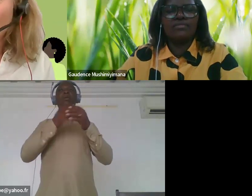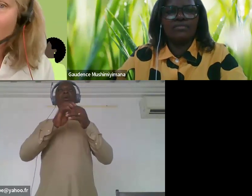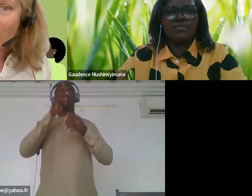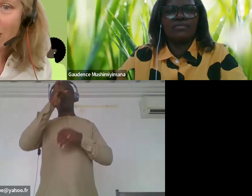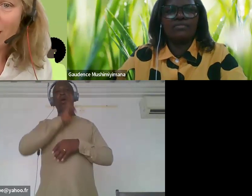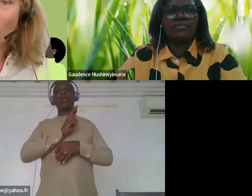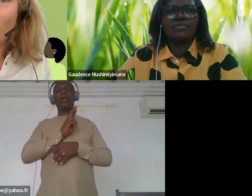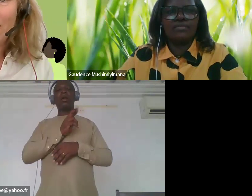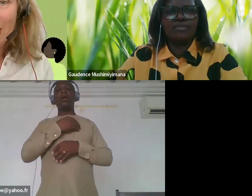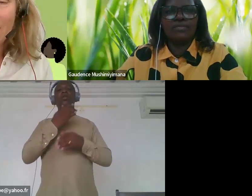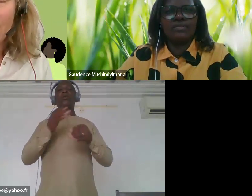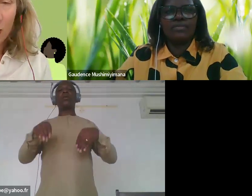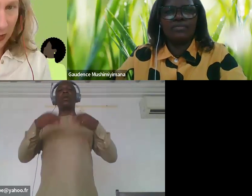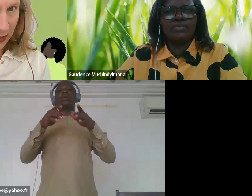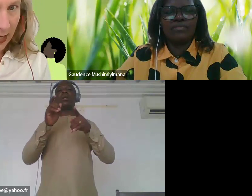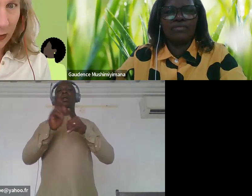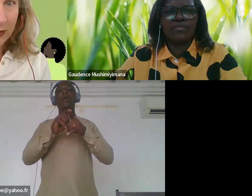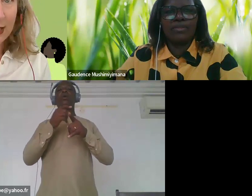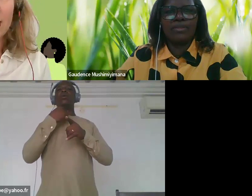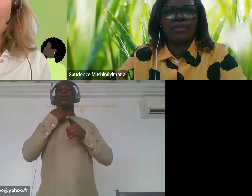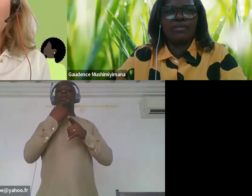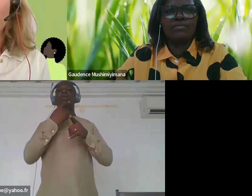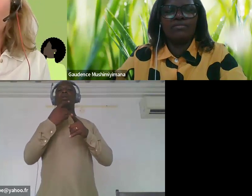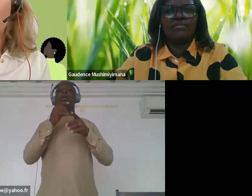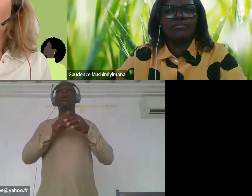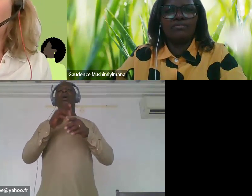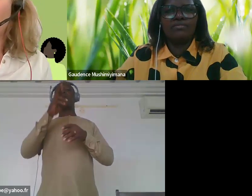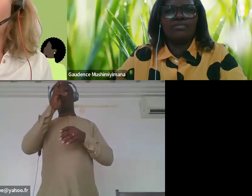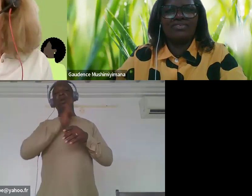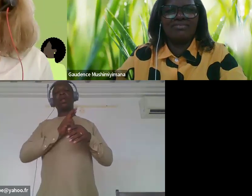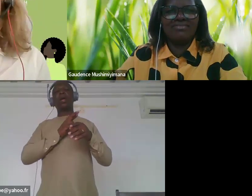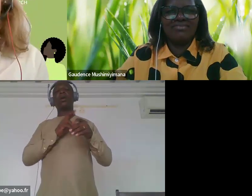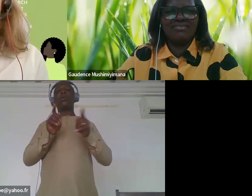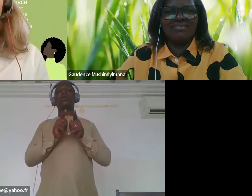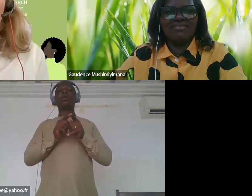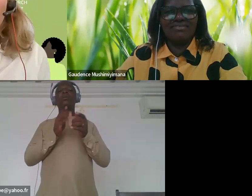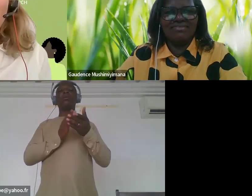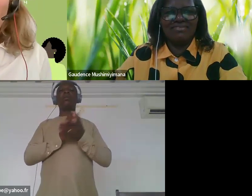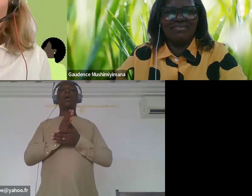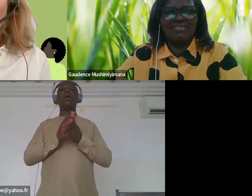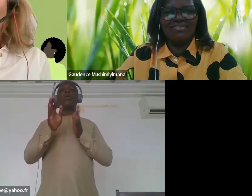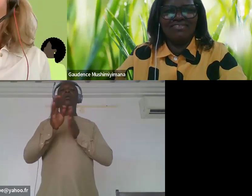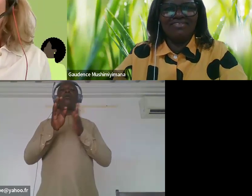vais te laisser le le dire en quinya Rwanda car je le parle formal euh et une